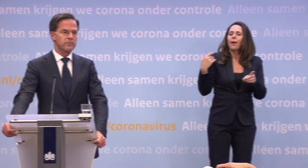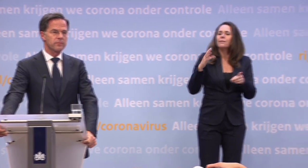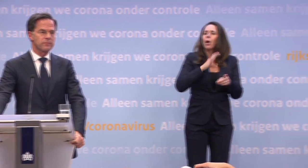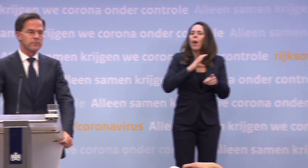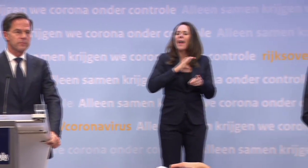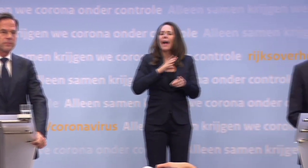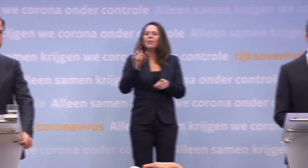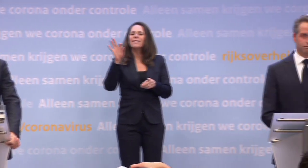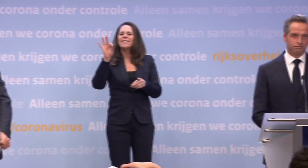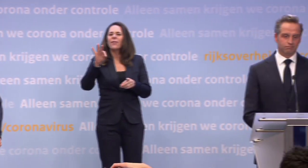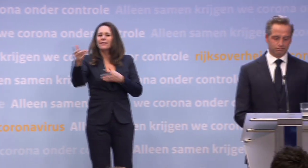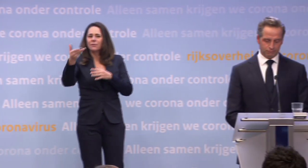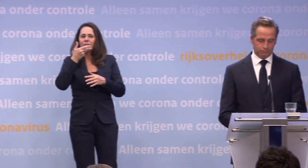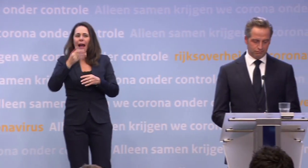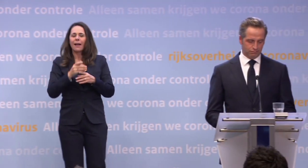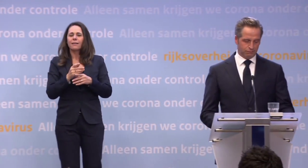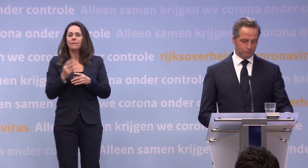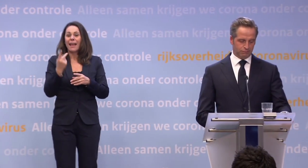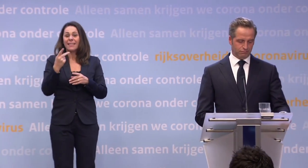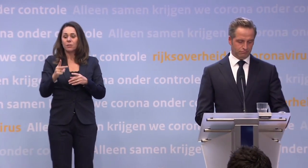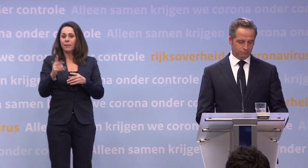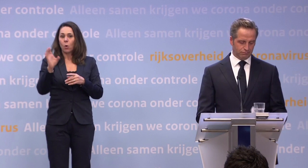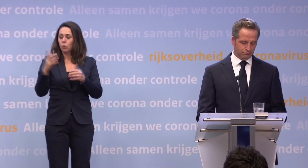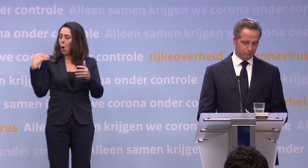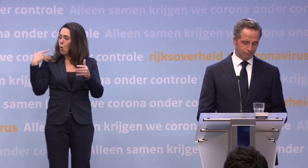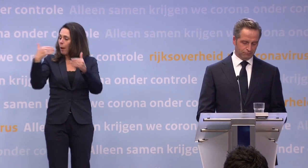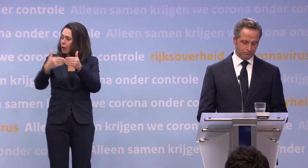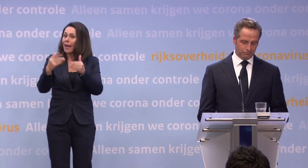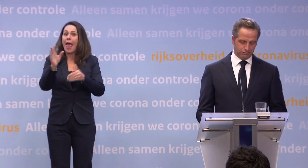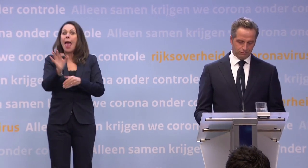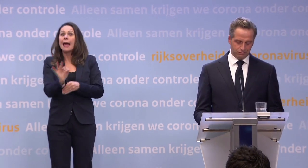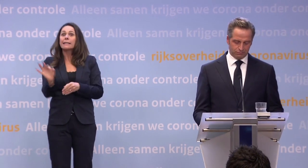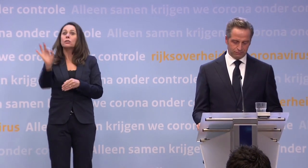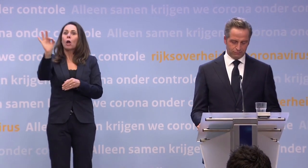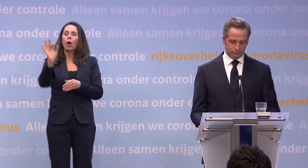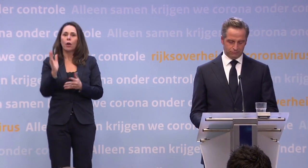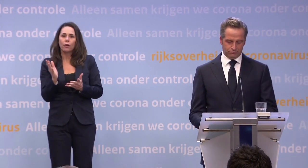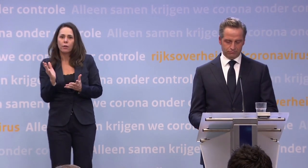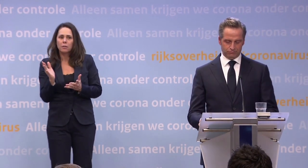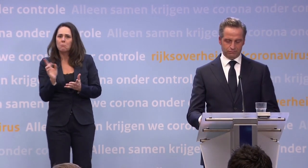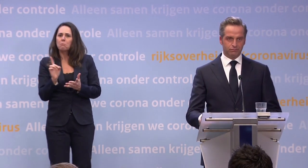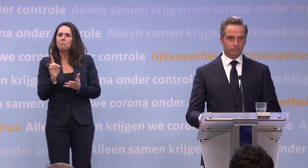Zij staan al sinds 21 oktober op 'zeer ernstig'... ...en zij vragen zich af wat nou eigenlijk hun perspectief is.